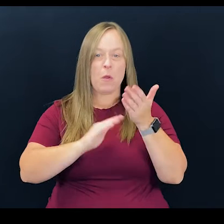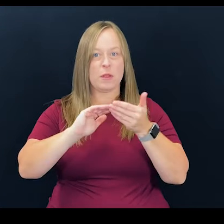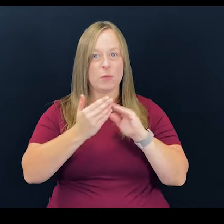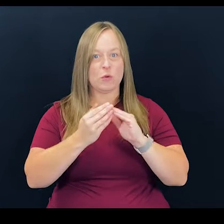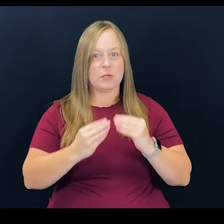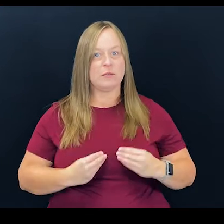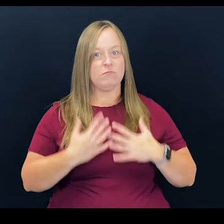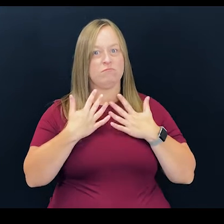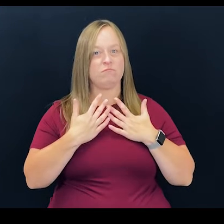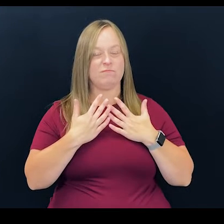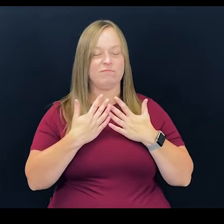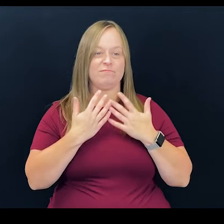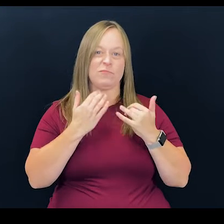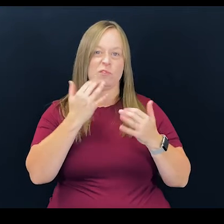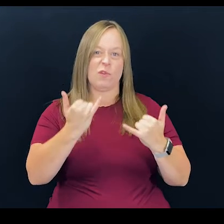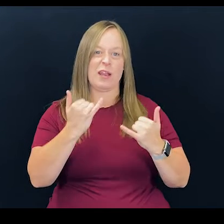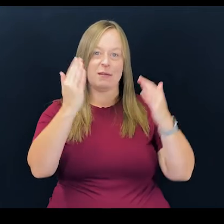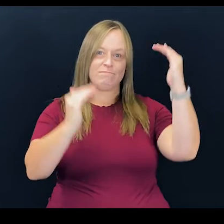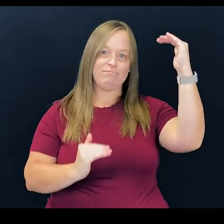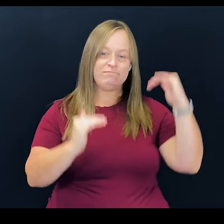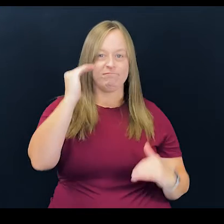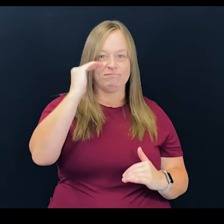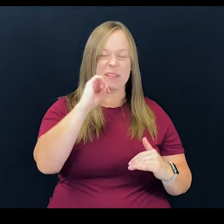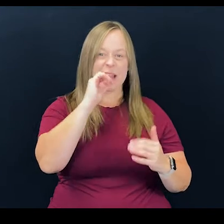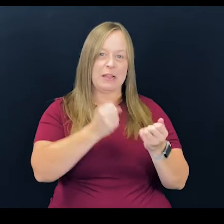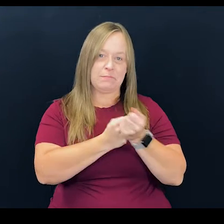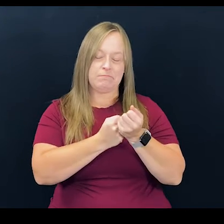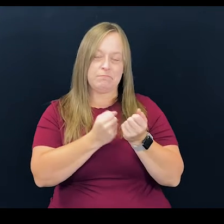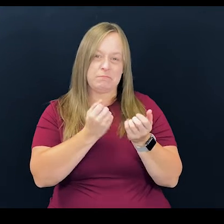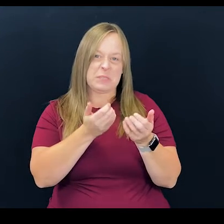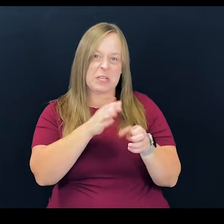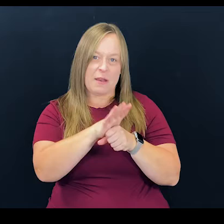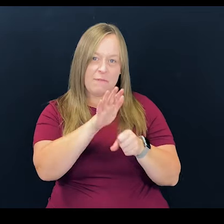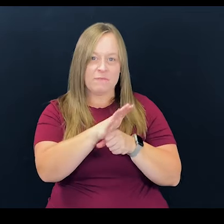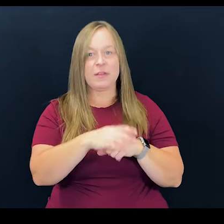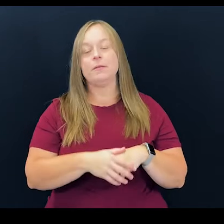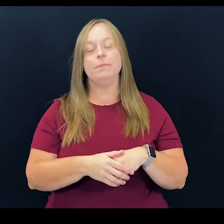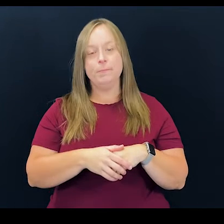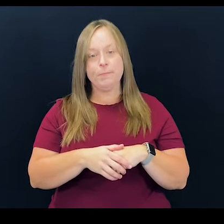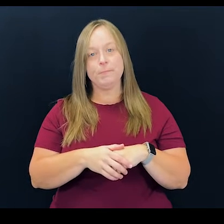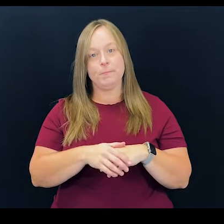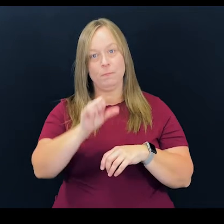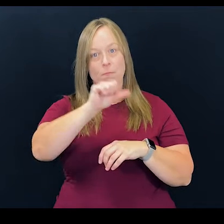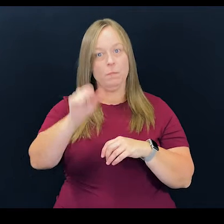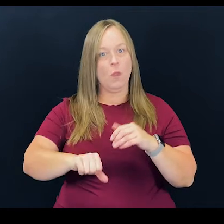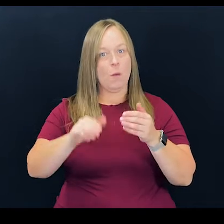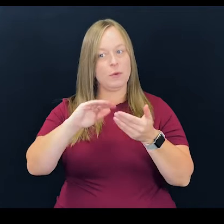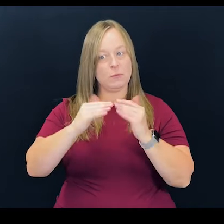que actualmente está mal atendida y subrepresentada, así como para la comunidad de Albany en general.